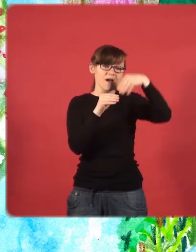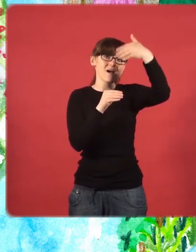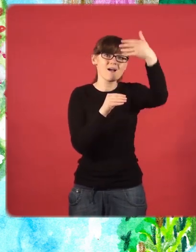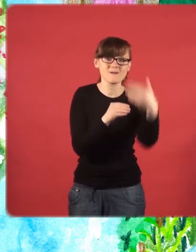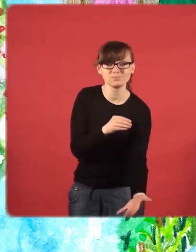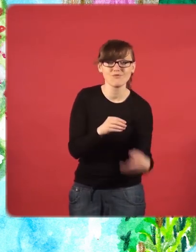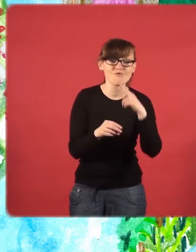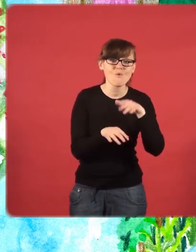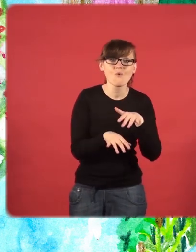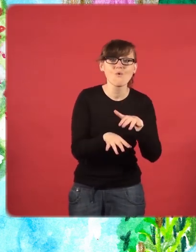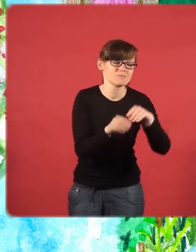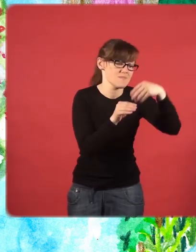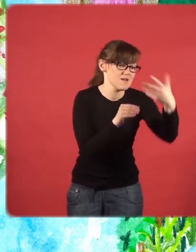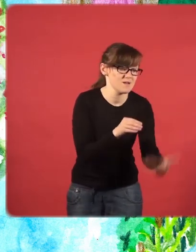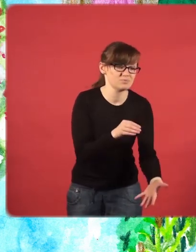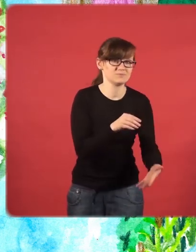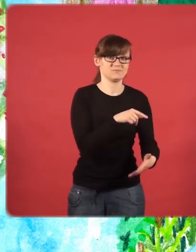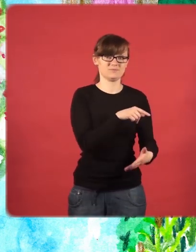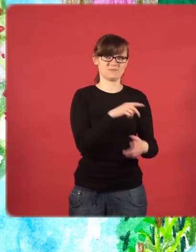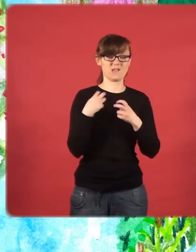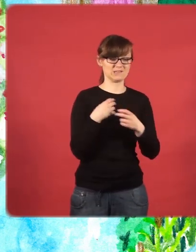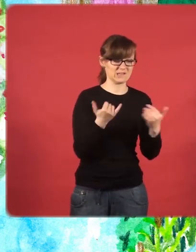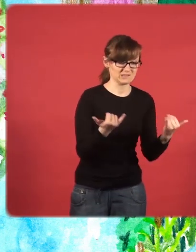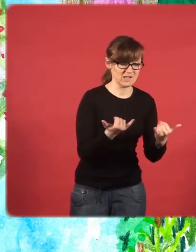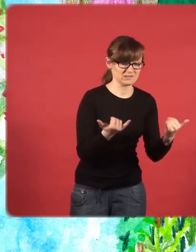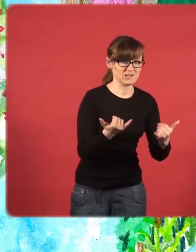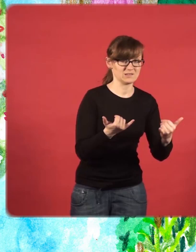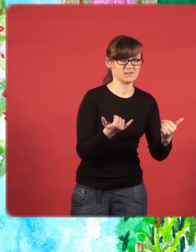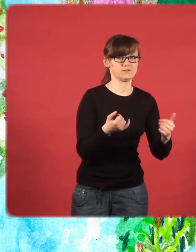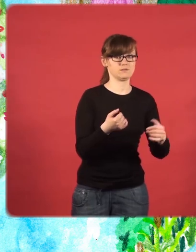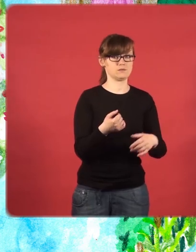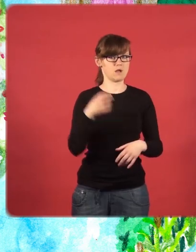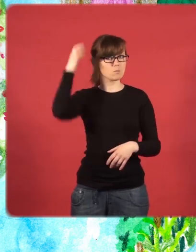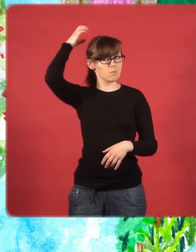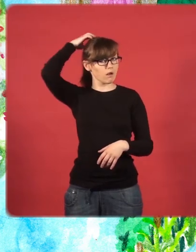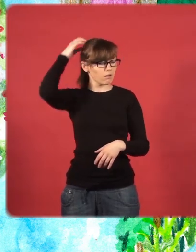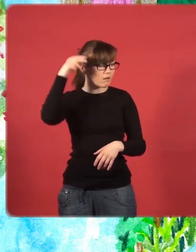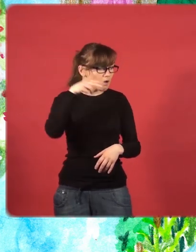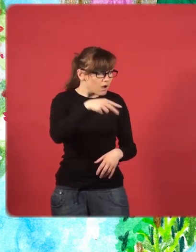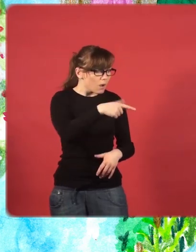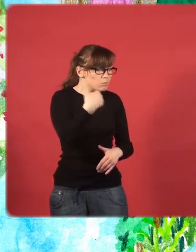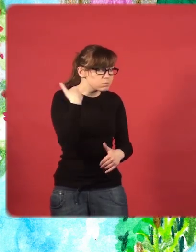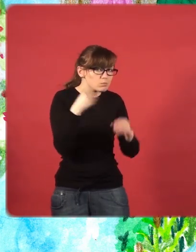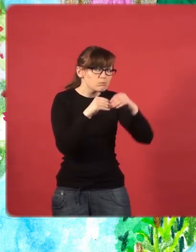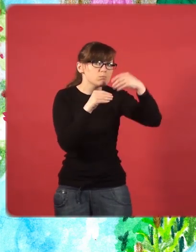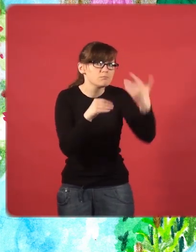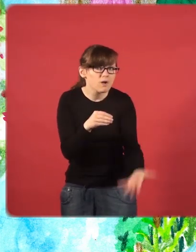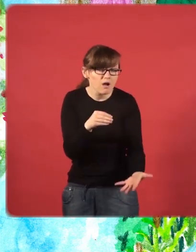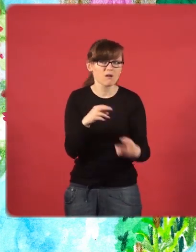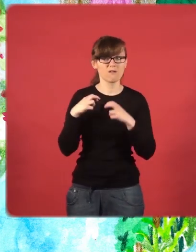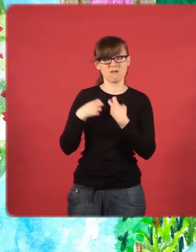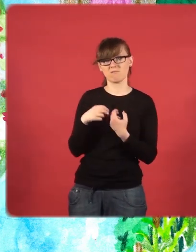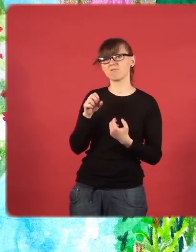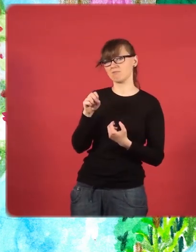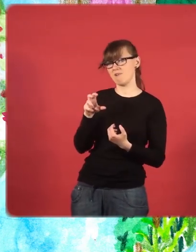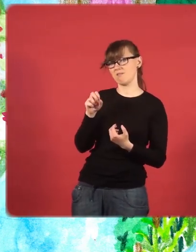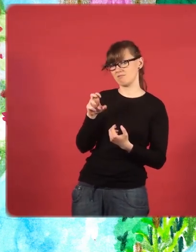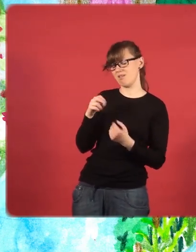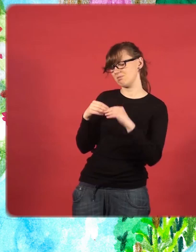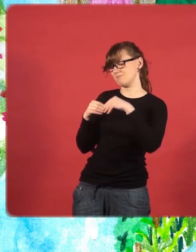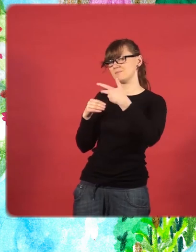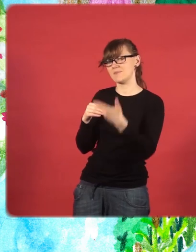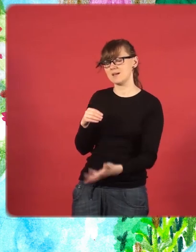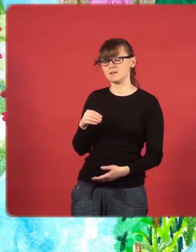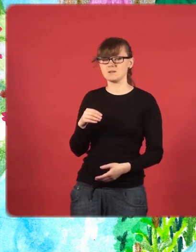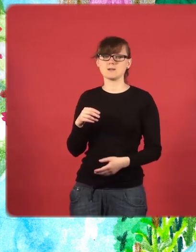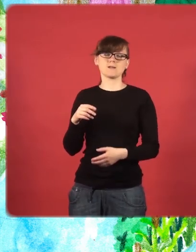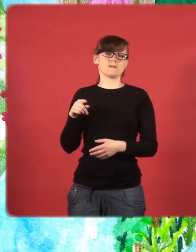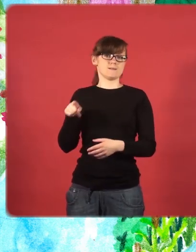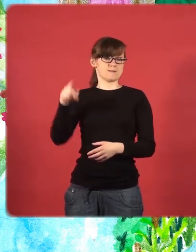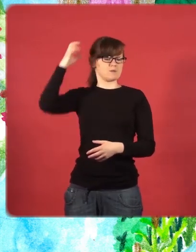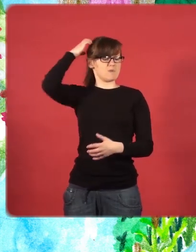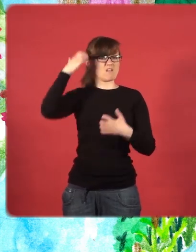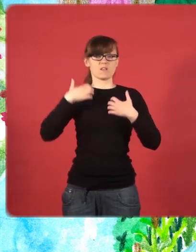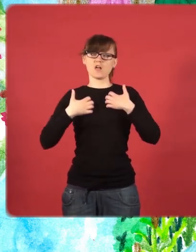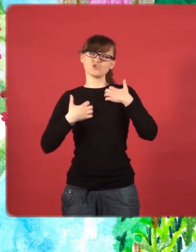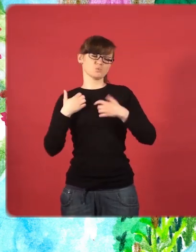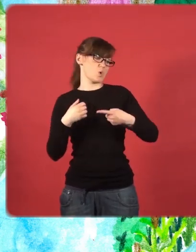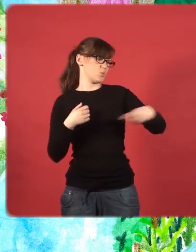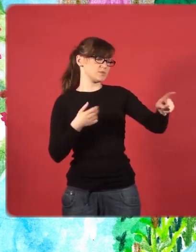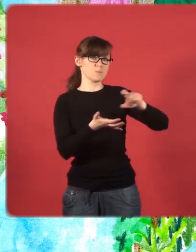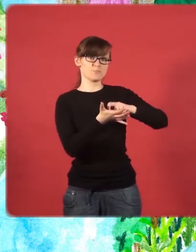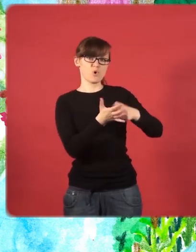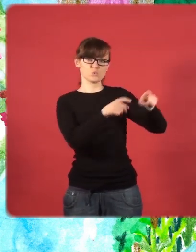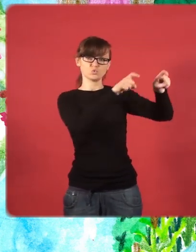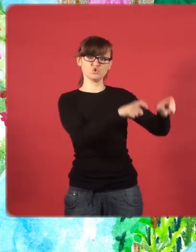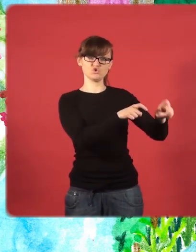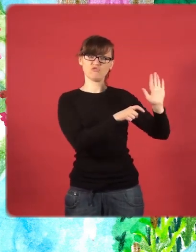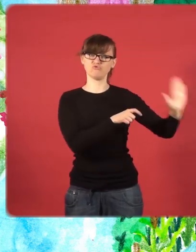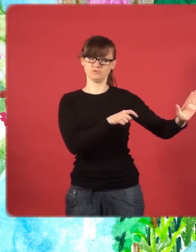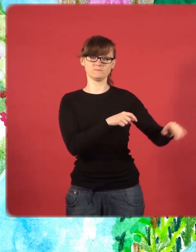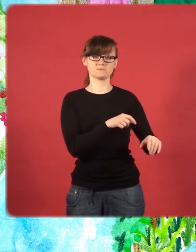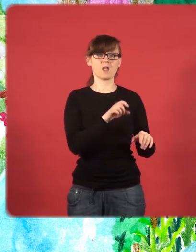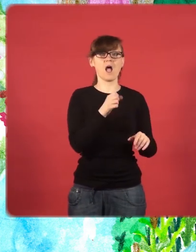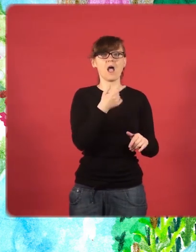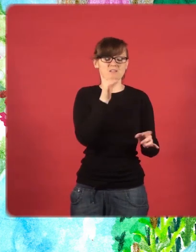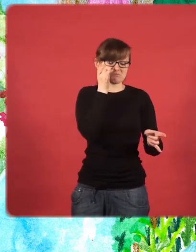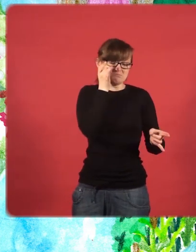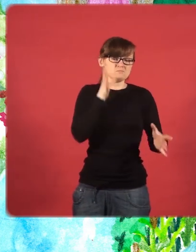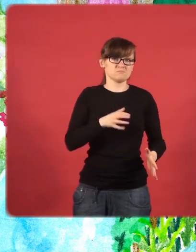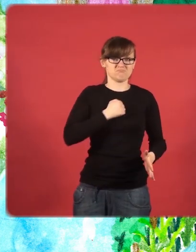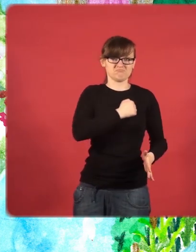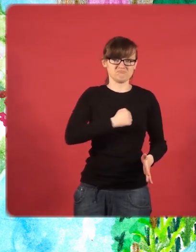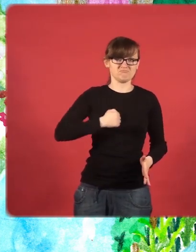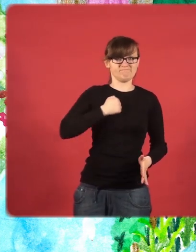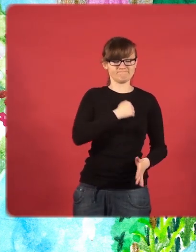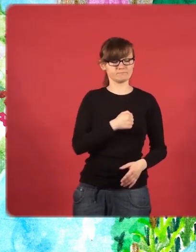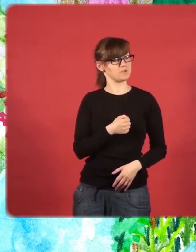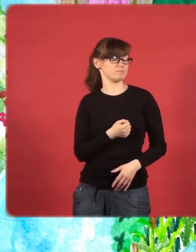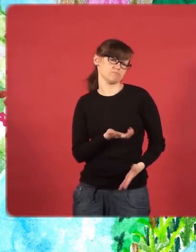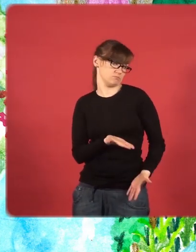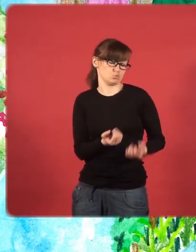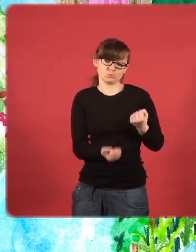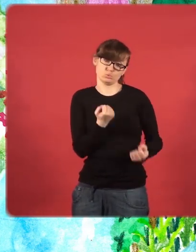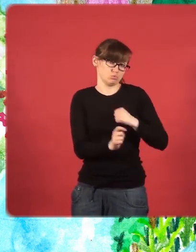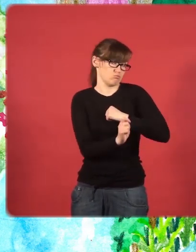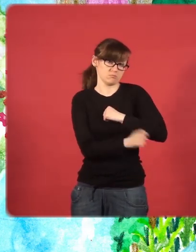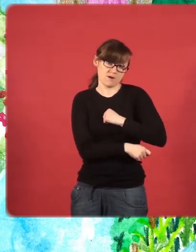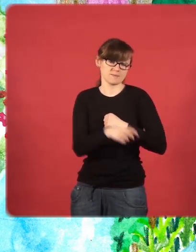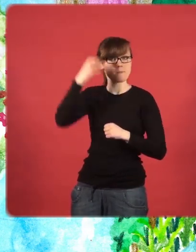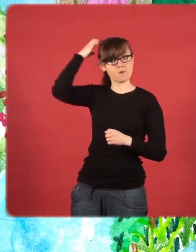Wówczas broszka wymknęła się z jej rąk i wpadła do wody. Maryla była bardzo zła, za karę Ania miała nie iść na piknik.